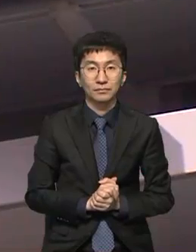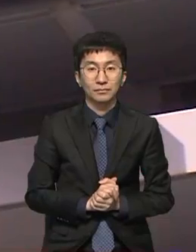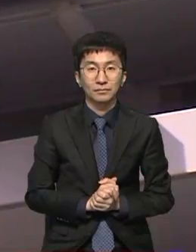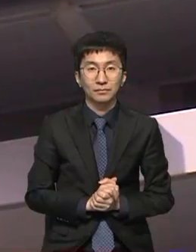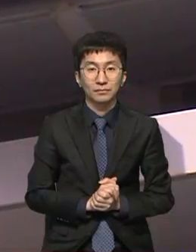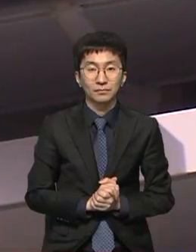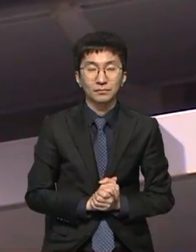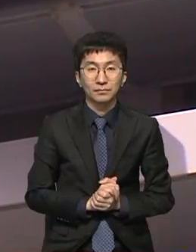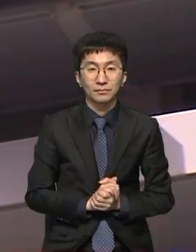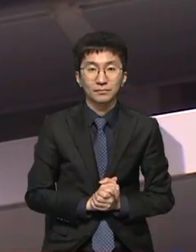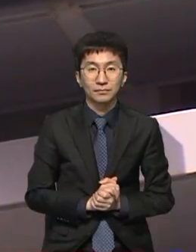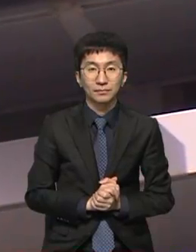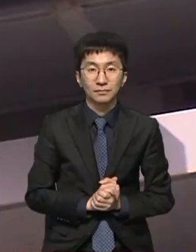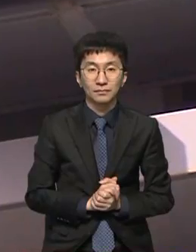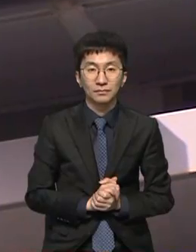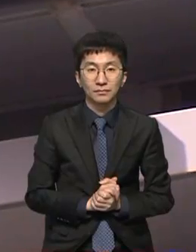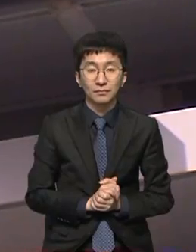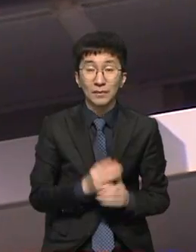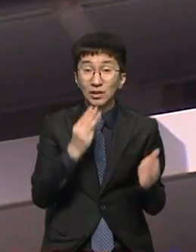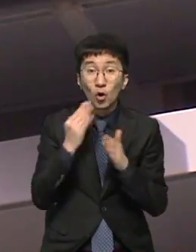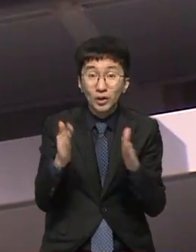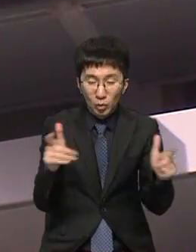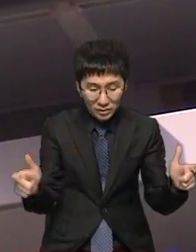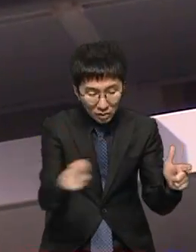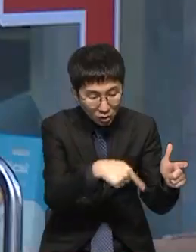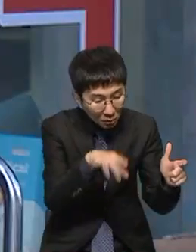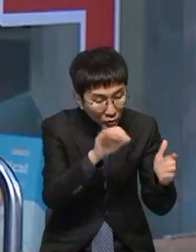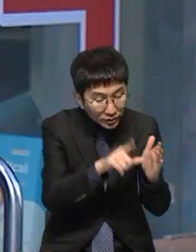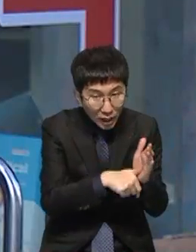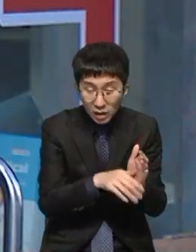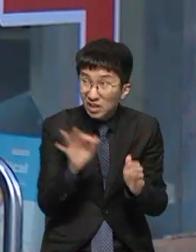(기자) 경기도 일부 지역에서는 열흘 전부터 팍스로비드 구하기 어렵습니다.